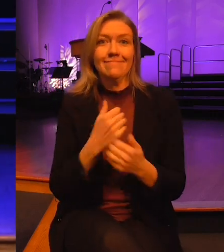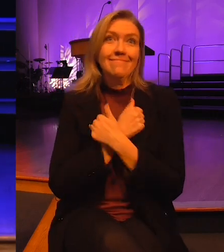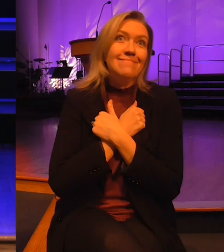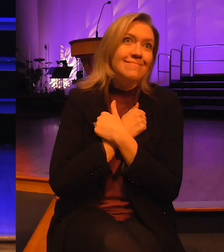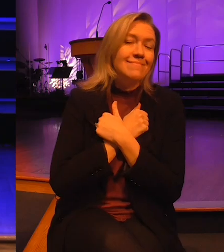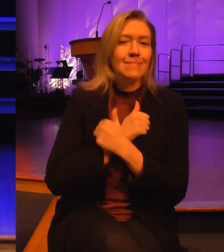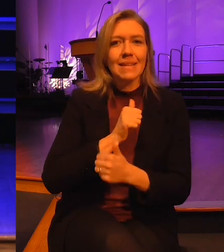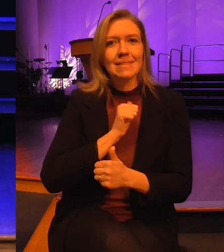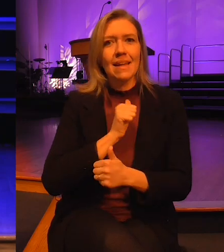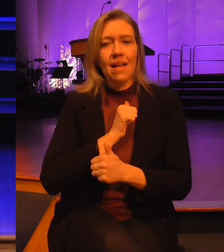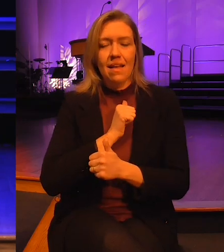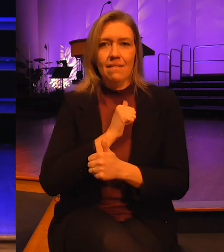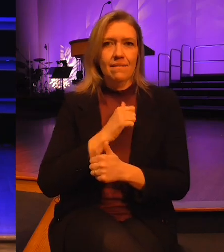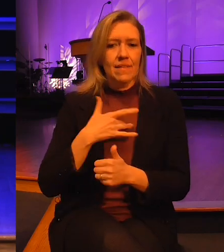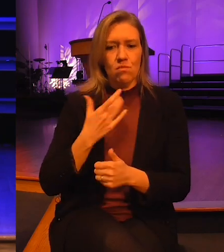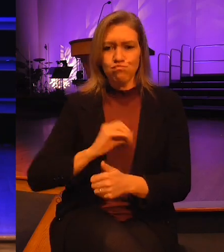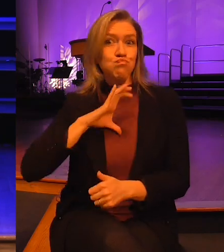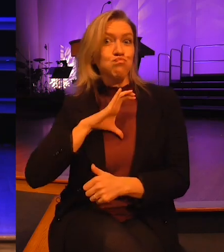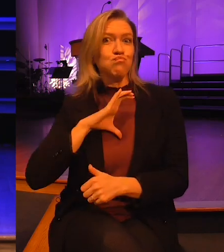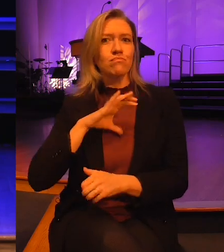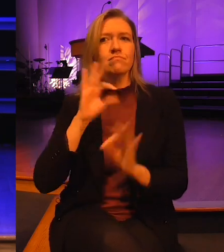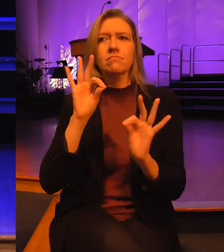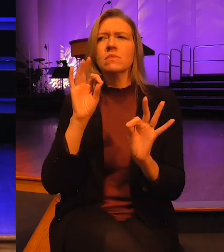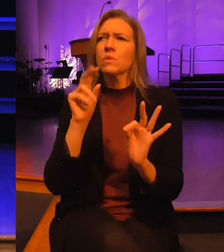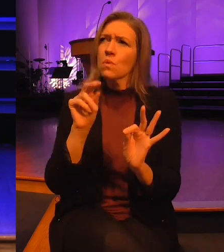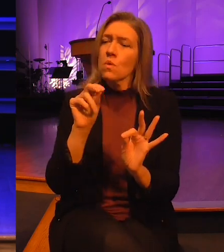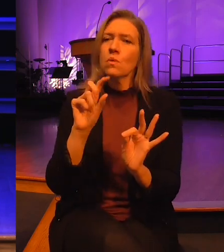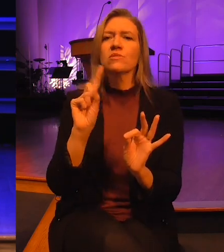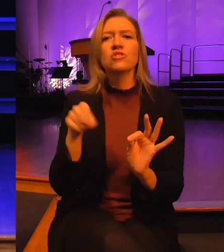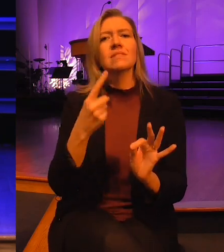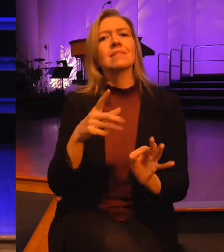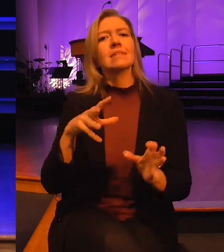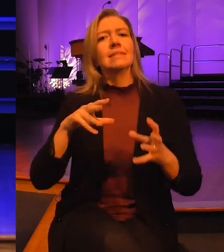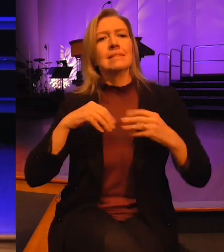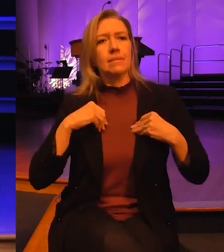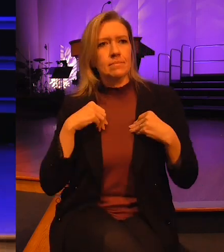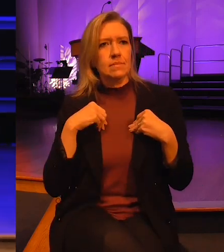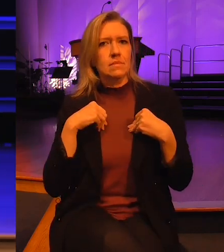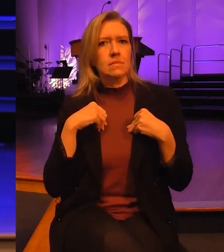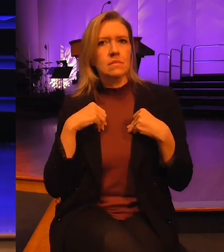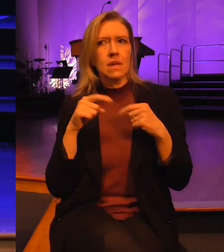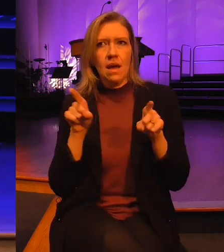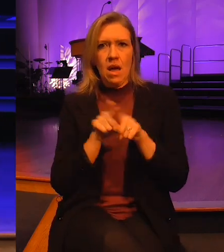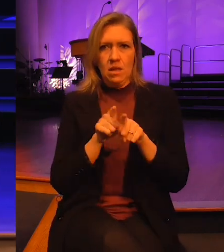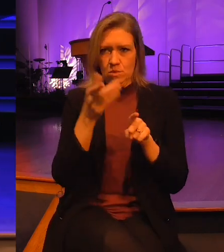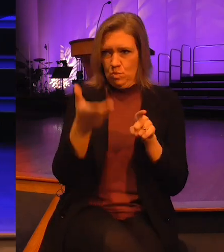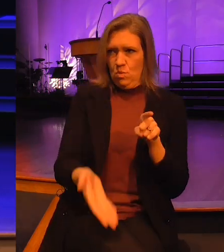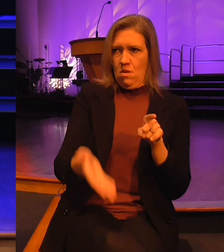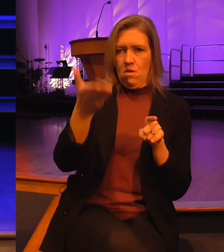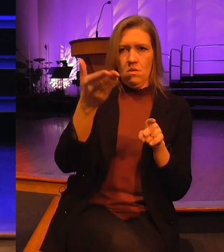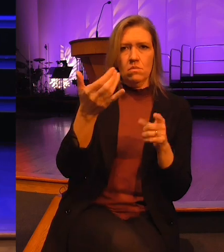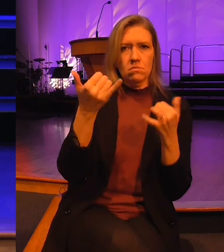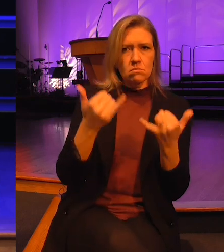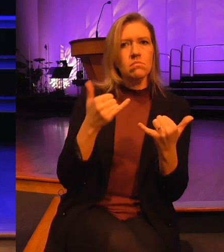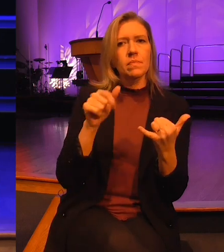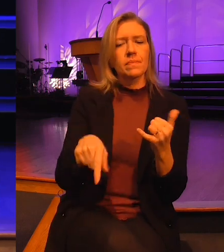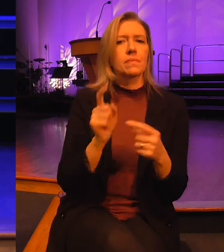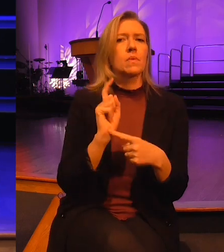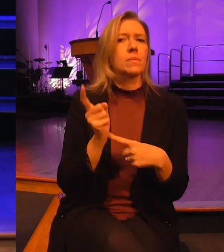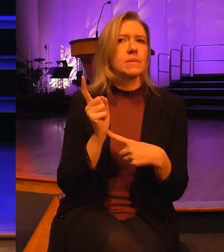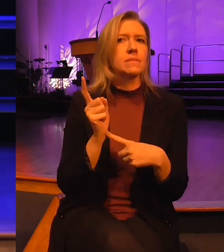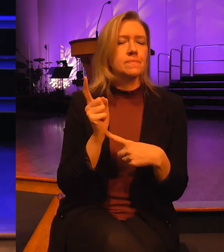de quién eres, solo tienes que aceptarte tal como eres en este momento y como